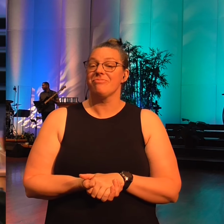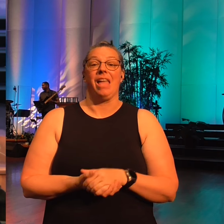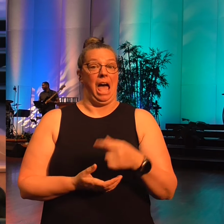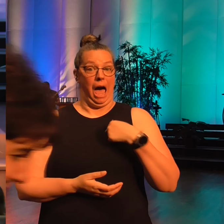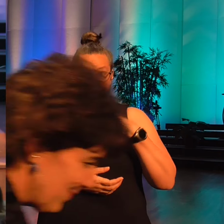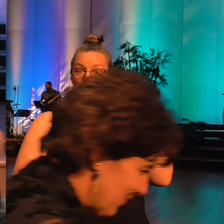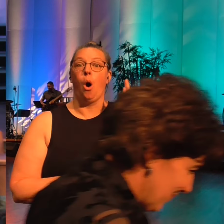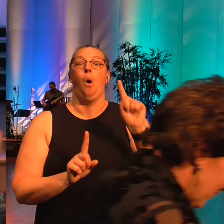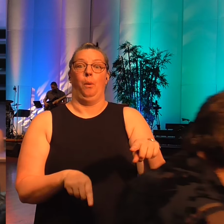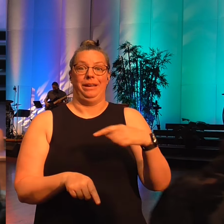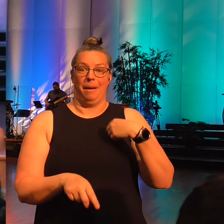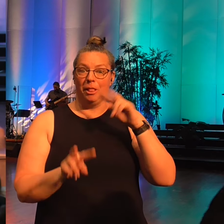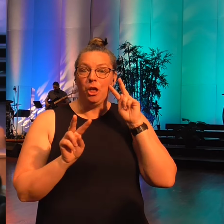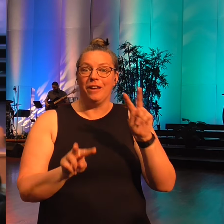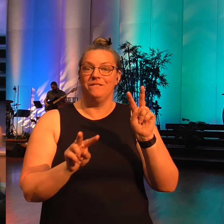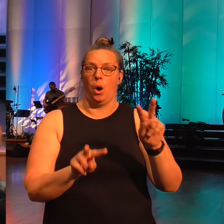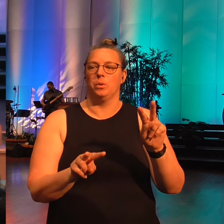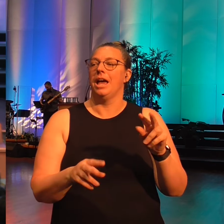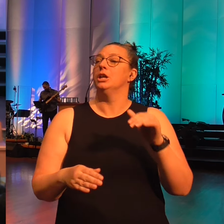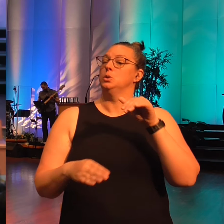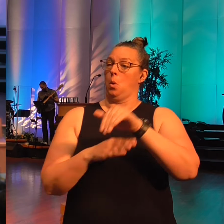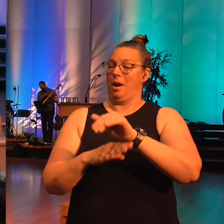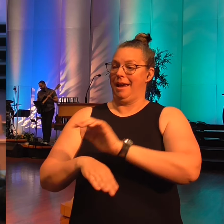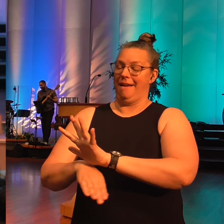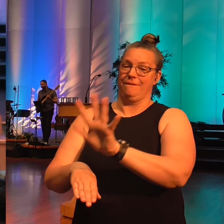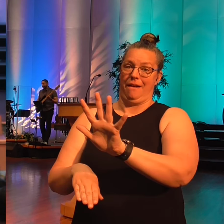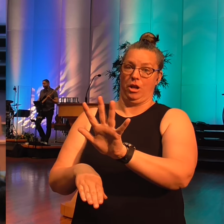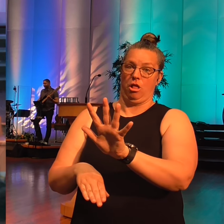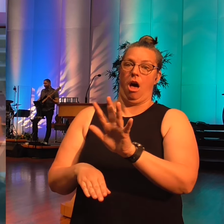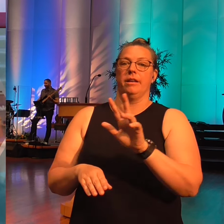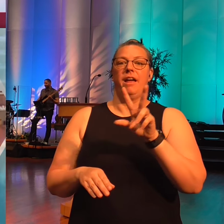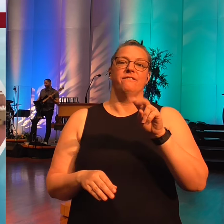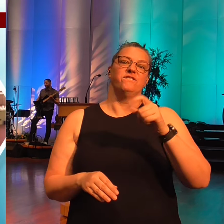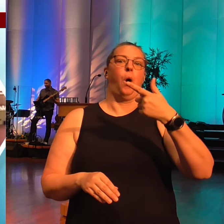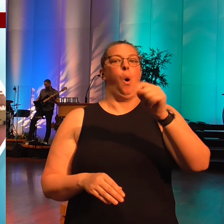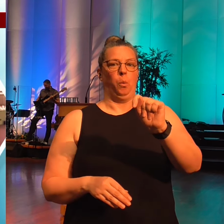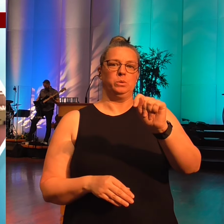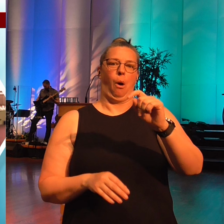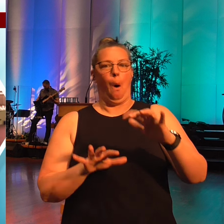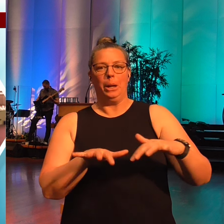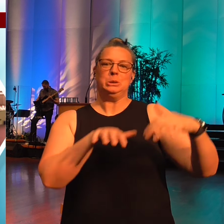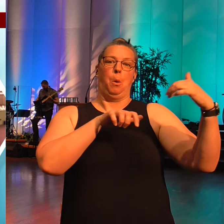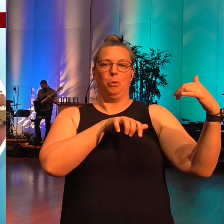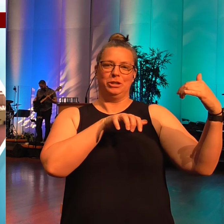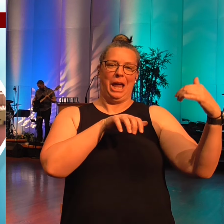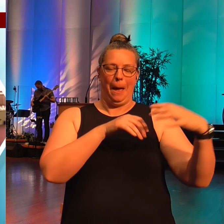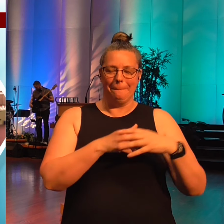Lo espero con ansias. Y esta noche a las 5:00, también en el auditorio de votación, es el